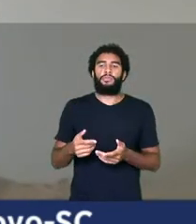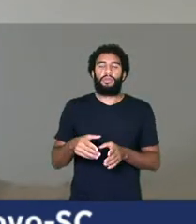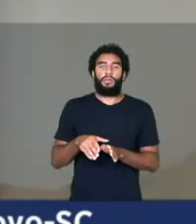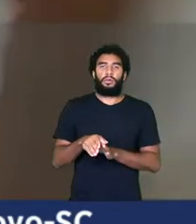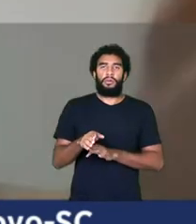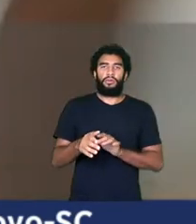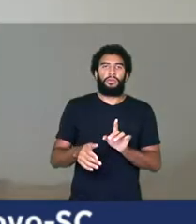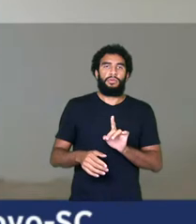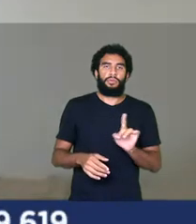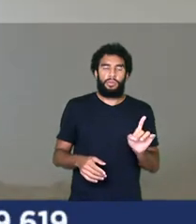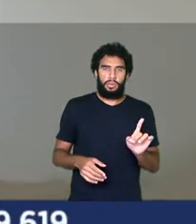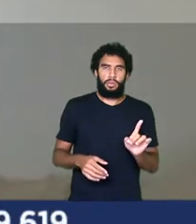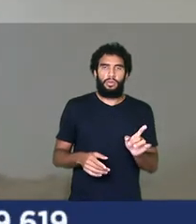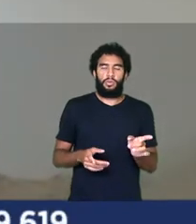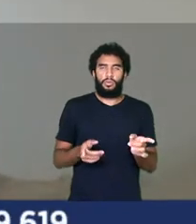EMPREENDEDORES E A DEMANDA TAMBÉM. ORIENTA NÃO,